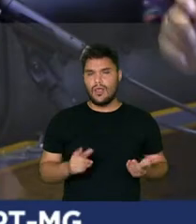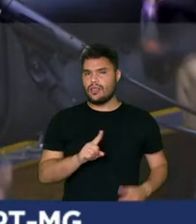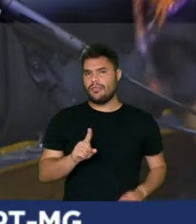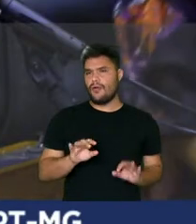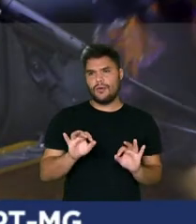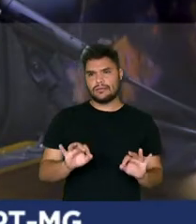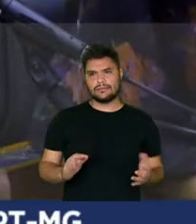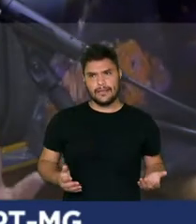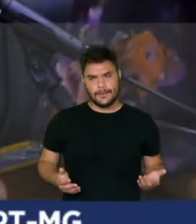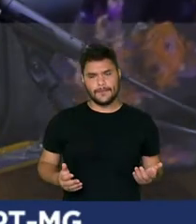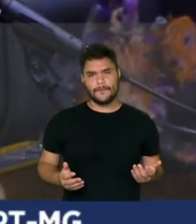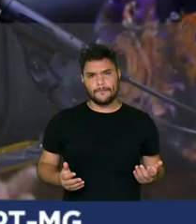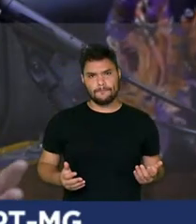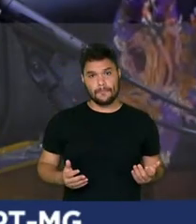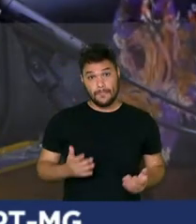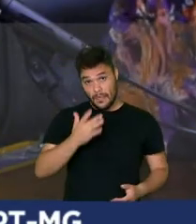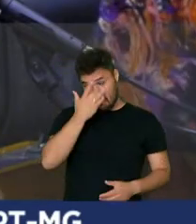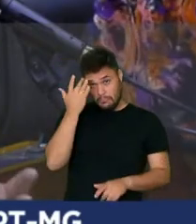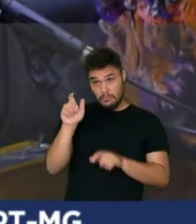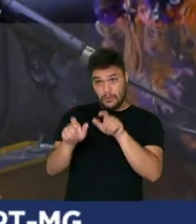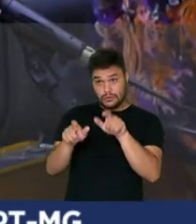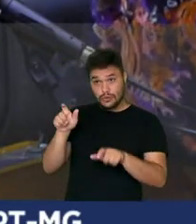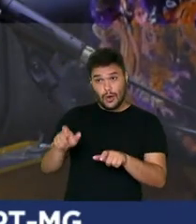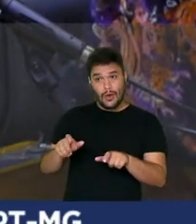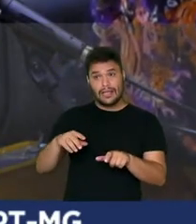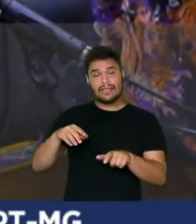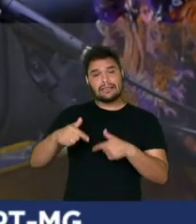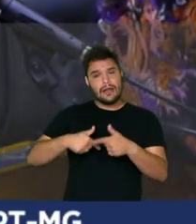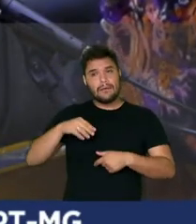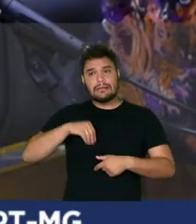APENAS 17%. NÃO É CORRETO, NÃO É CORRETO UM TRABALHADOR QUE GANHA UM SALÁRIO MÍ